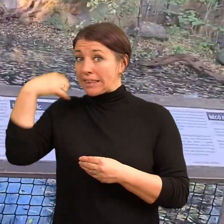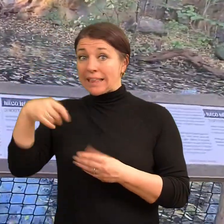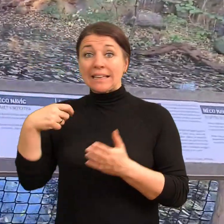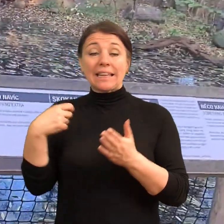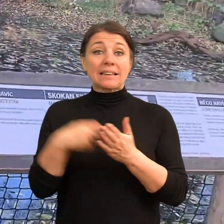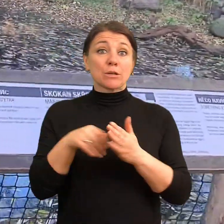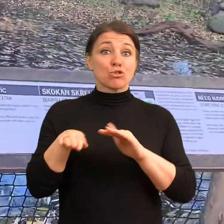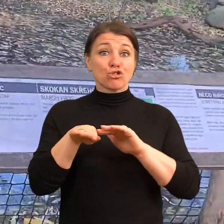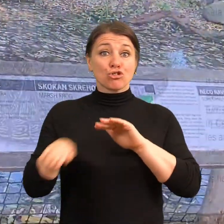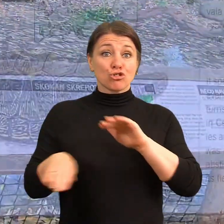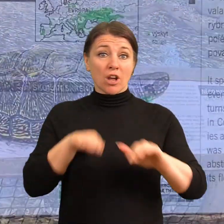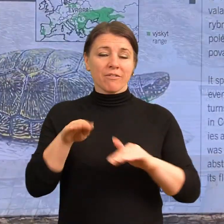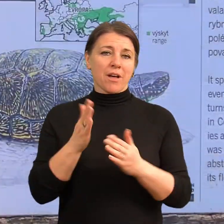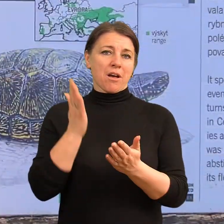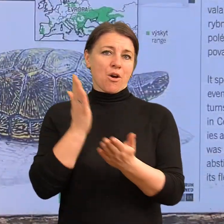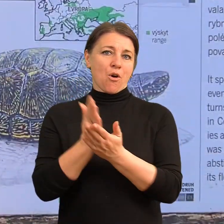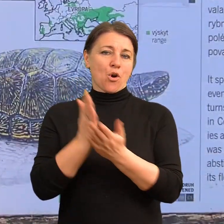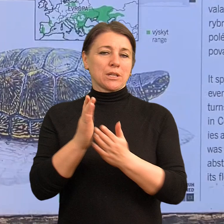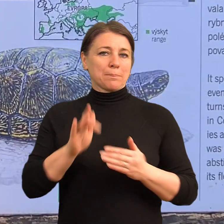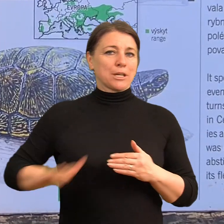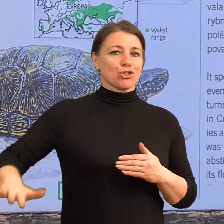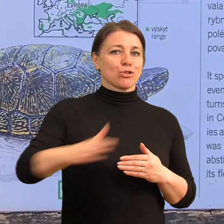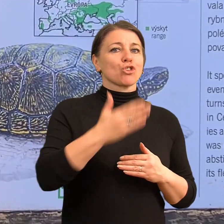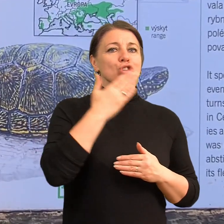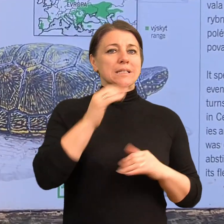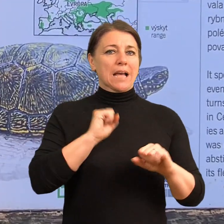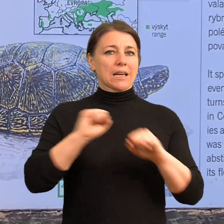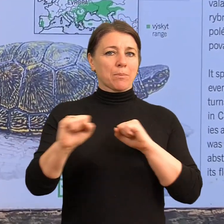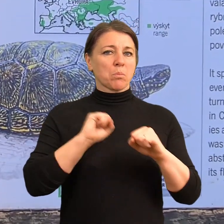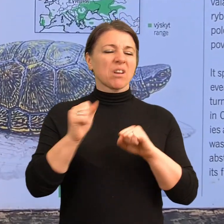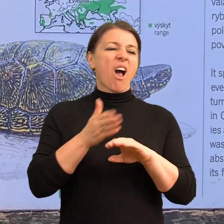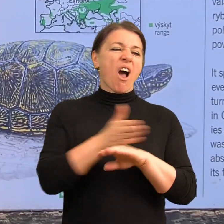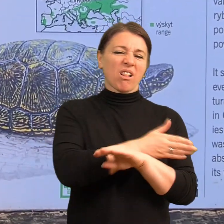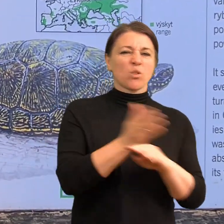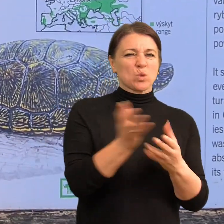kterou můžeme zahrnout do herpetofauny České republiky, ač byla na našem území v minulosti vyhubena